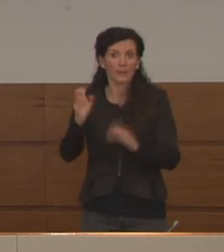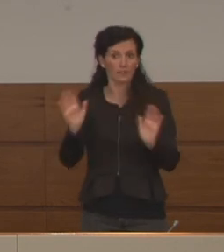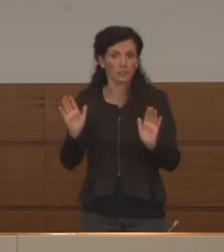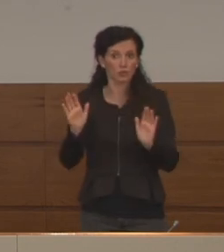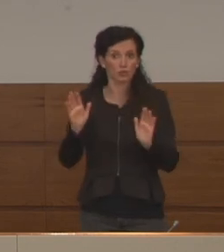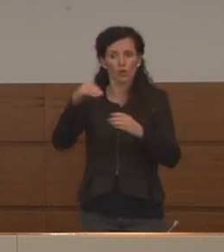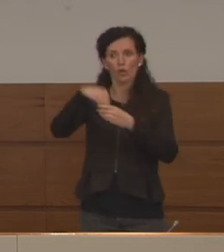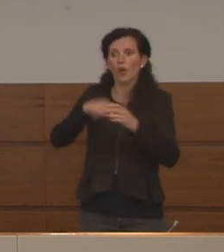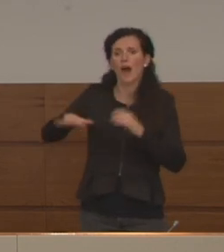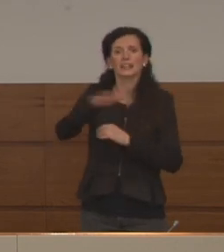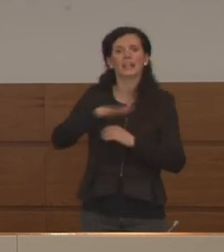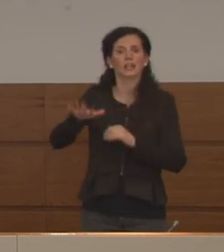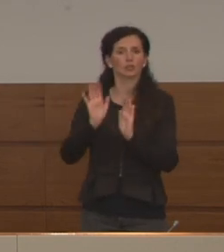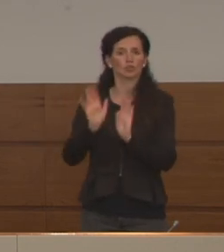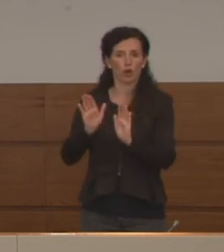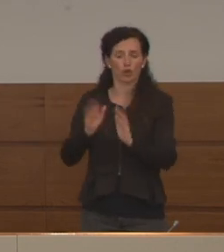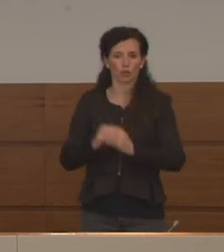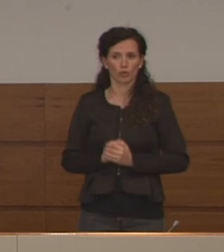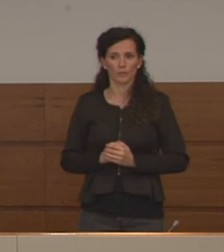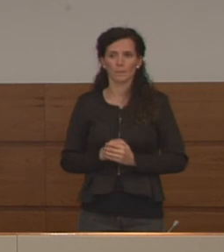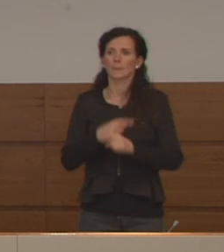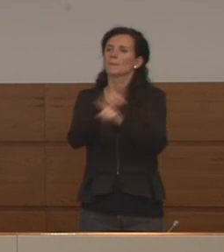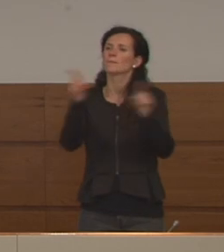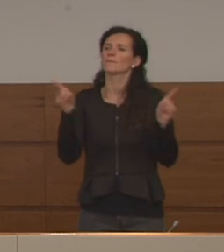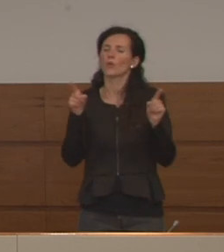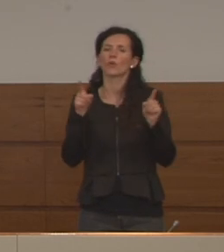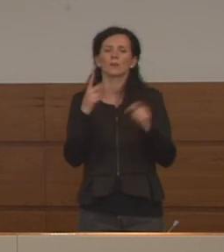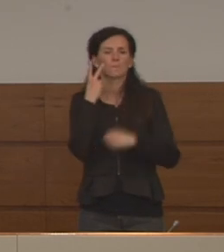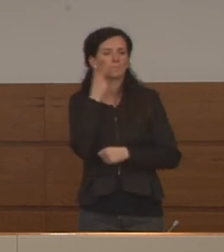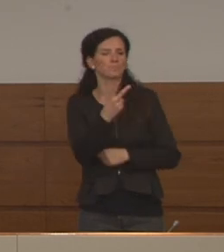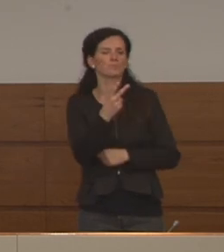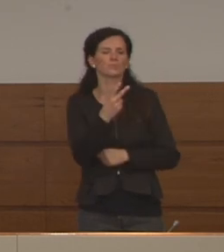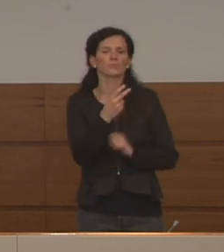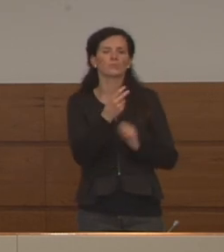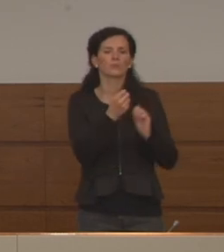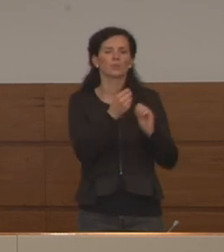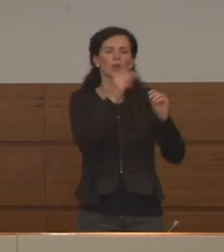focalizzati sulla perdita di posti letto che progressivamente che si sono